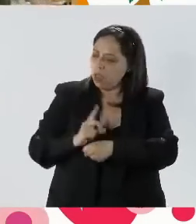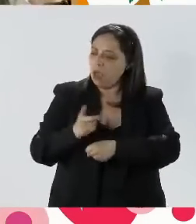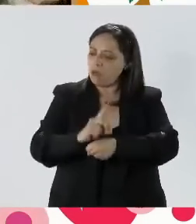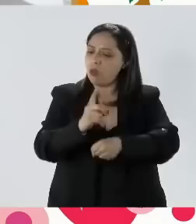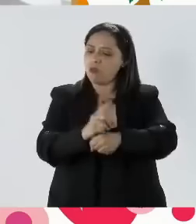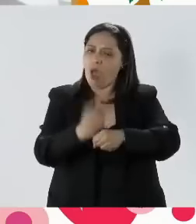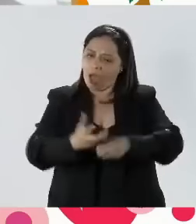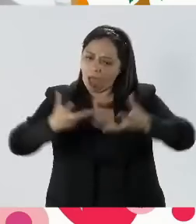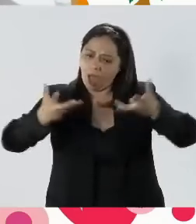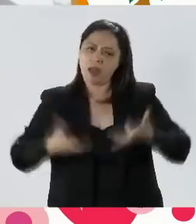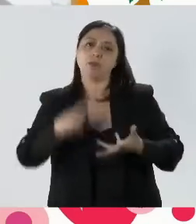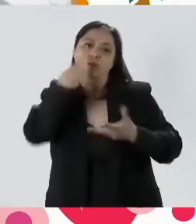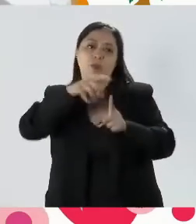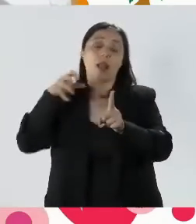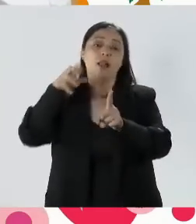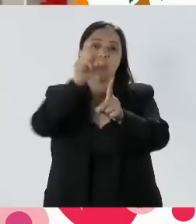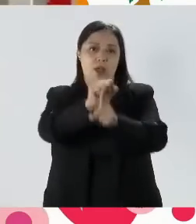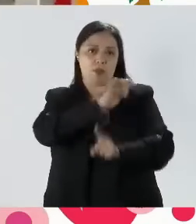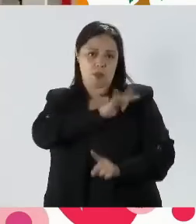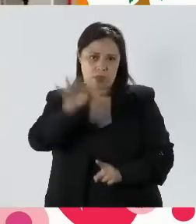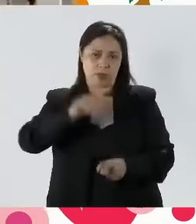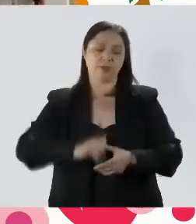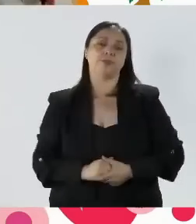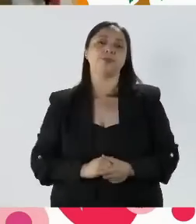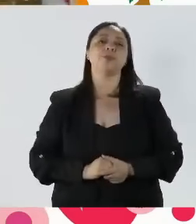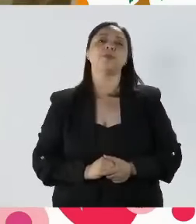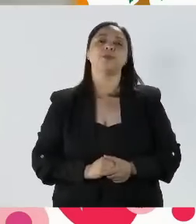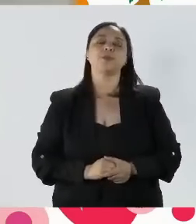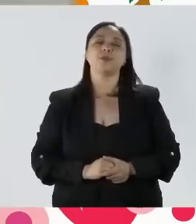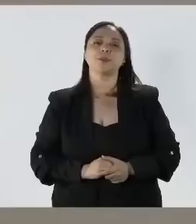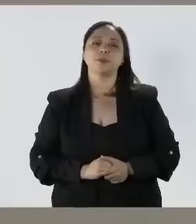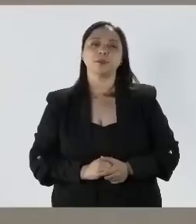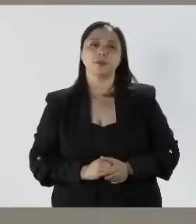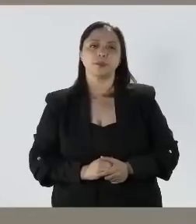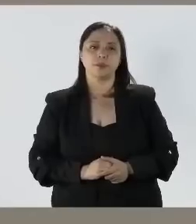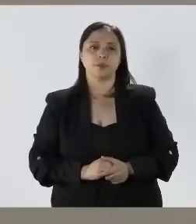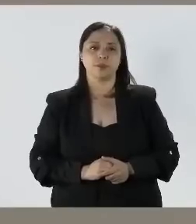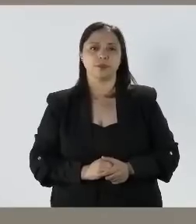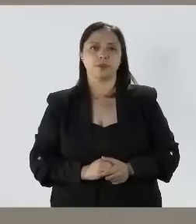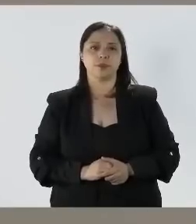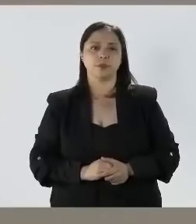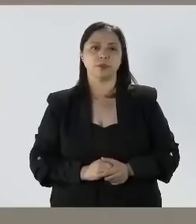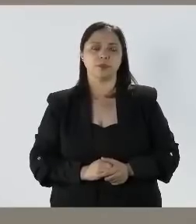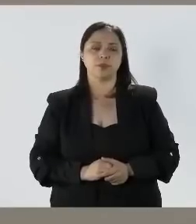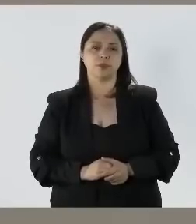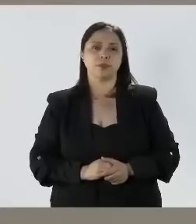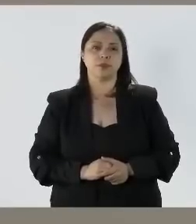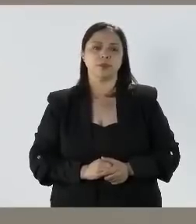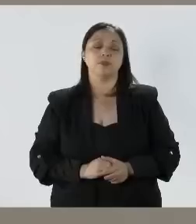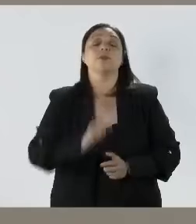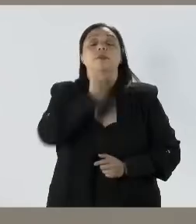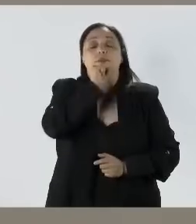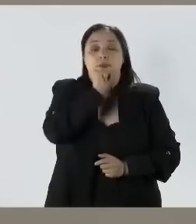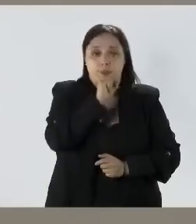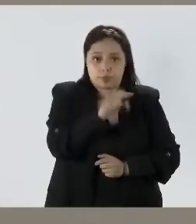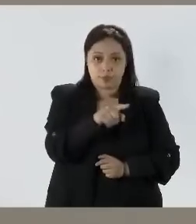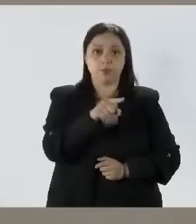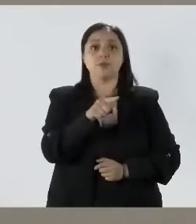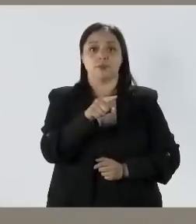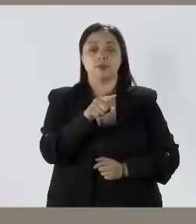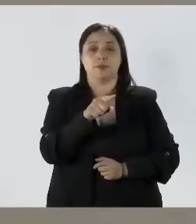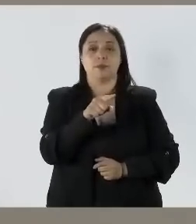lograrlo vamos a reconocer el trabajo que hoy es invisible